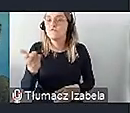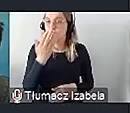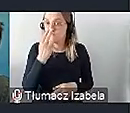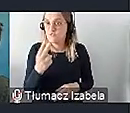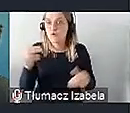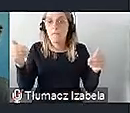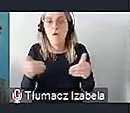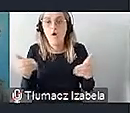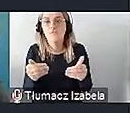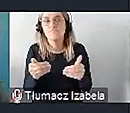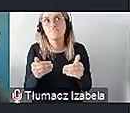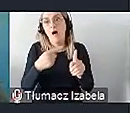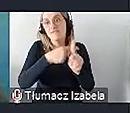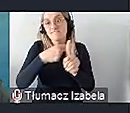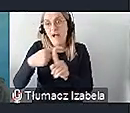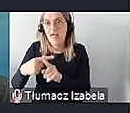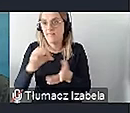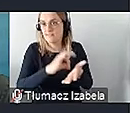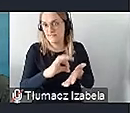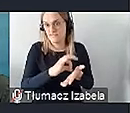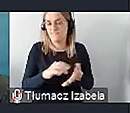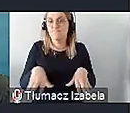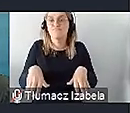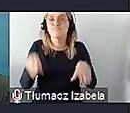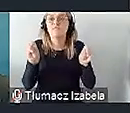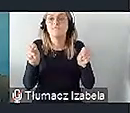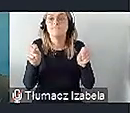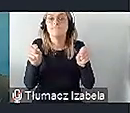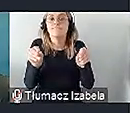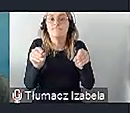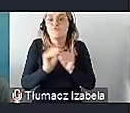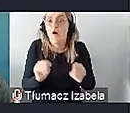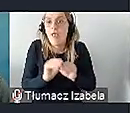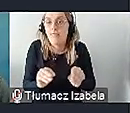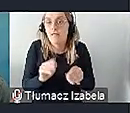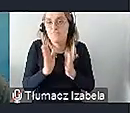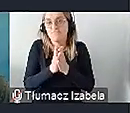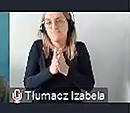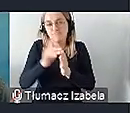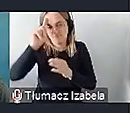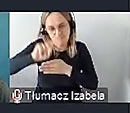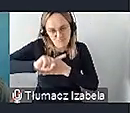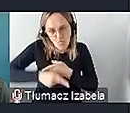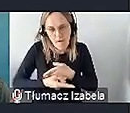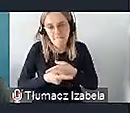Już na samym starcie tego szkolenia, zanim sobie cokolwiek głębszego powiemy czy przeżyjemy...